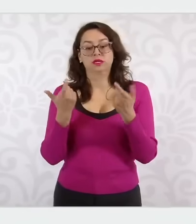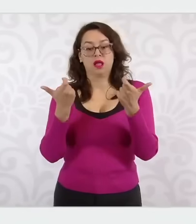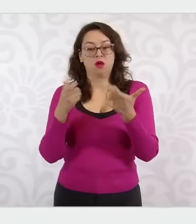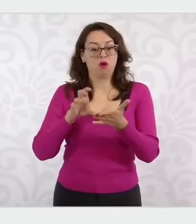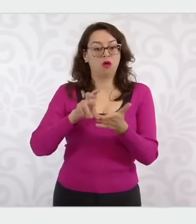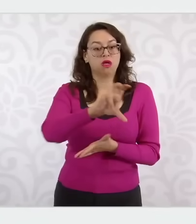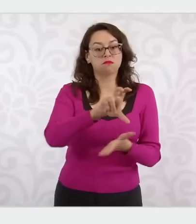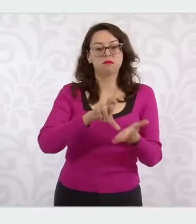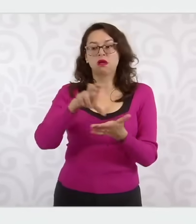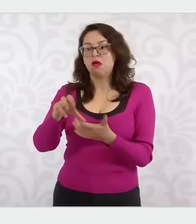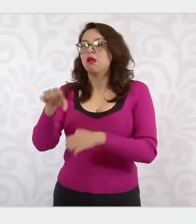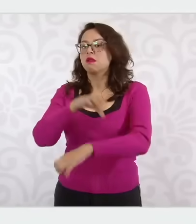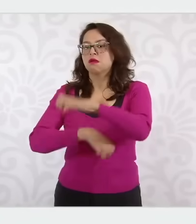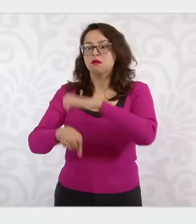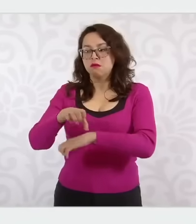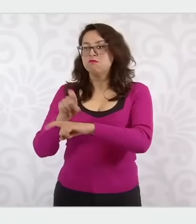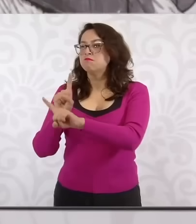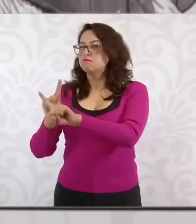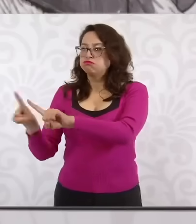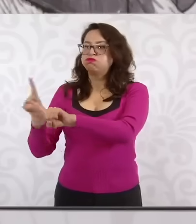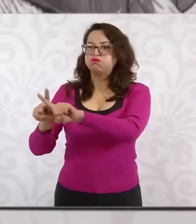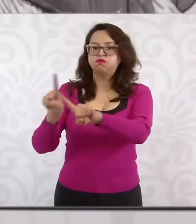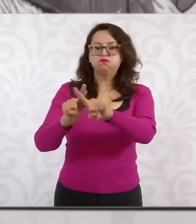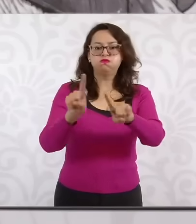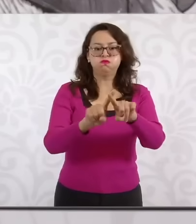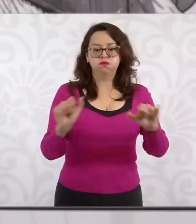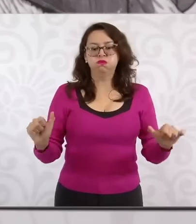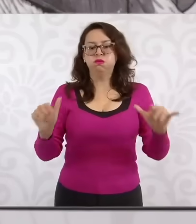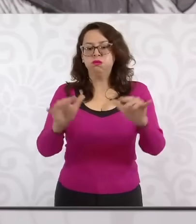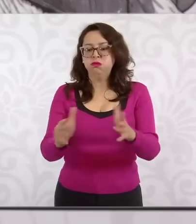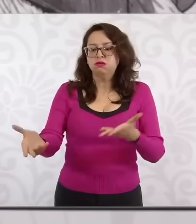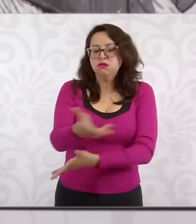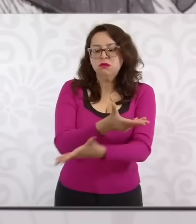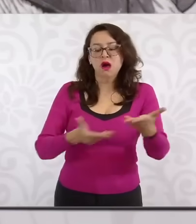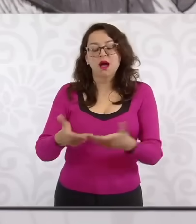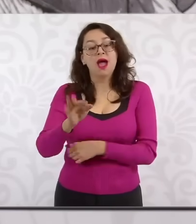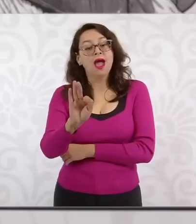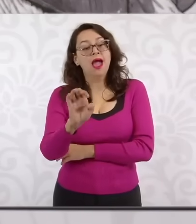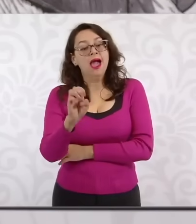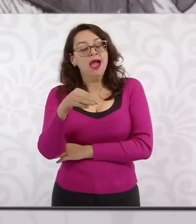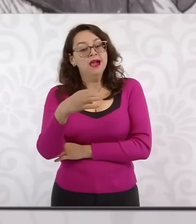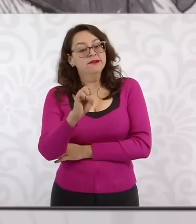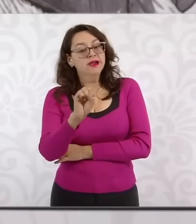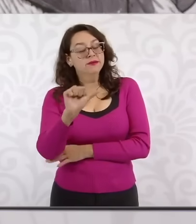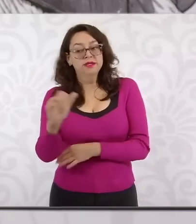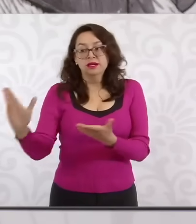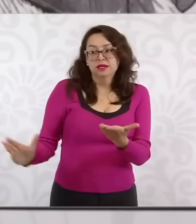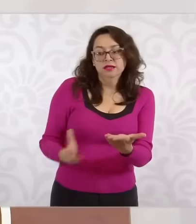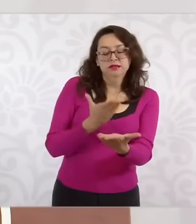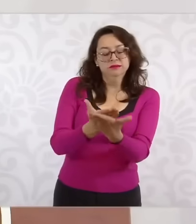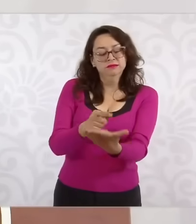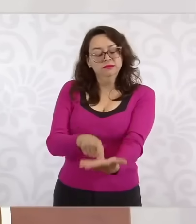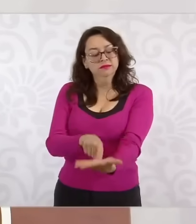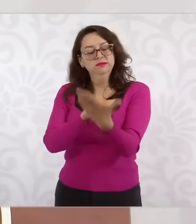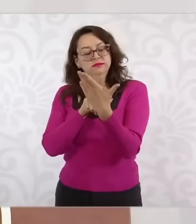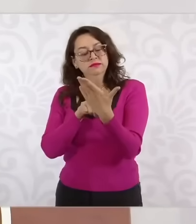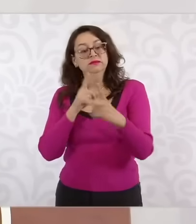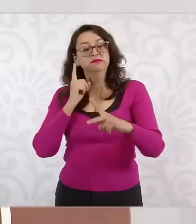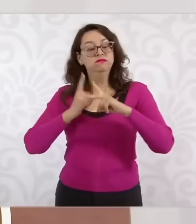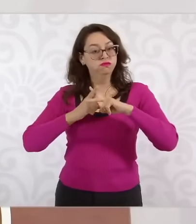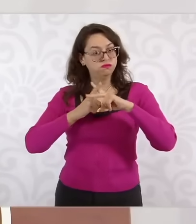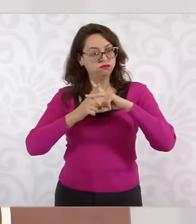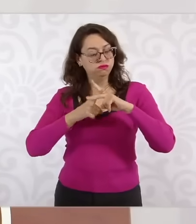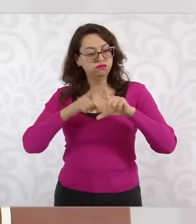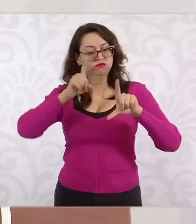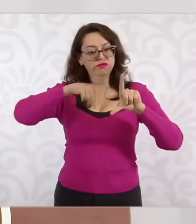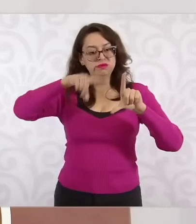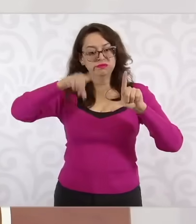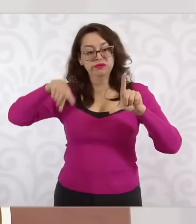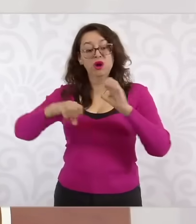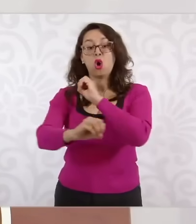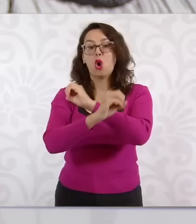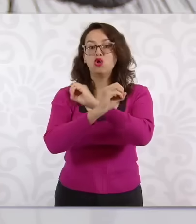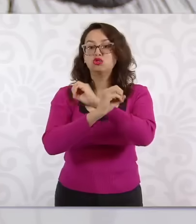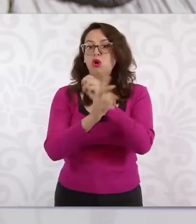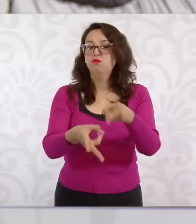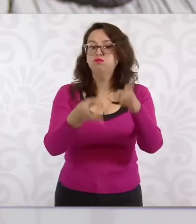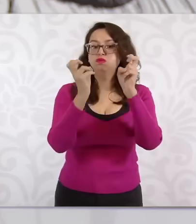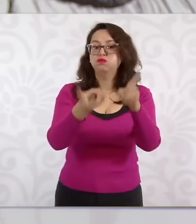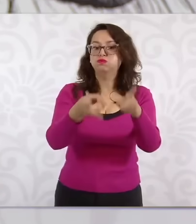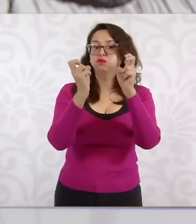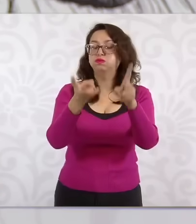eh me presentó el eh FEMSA un una estadística del número de robos en las tiendas Oxo con violencia.